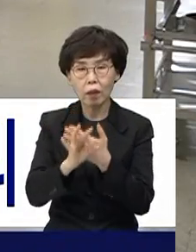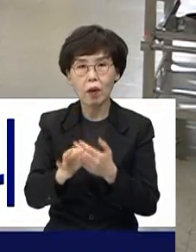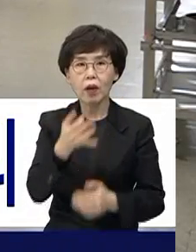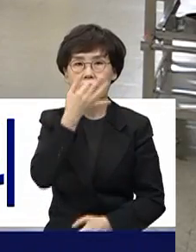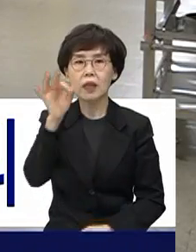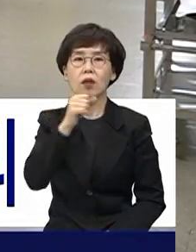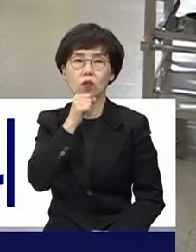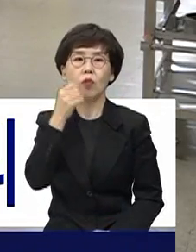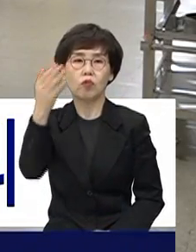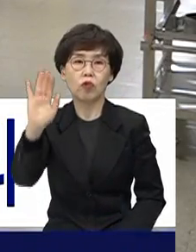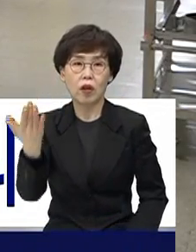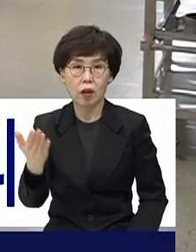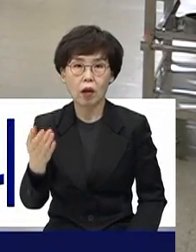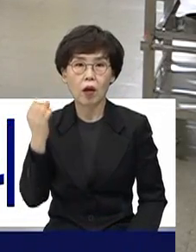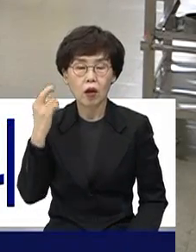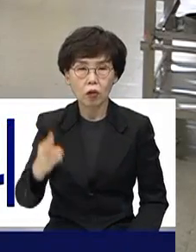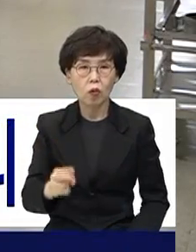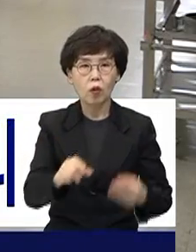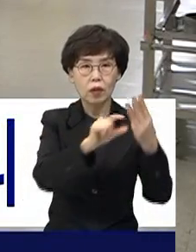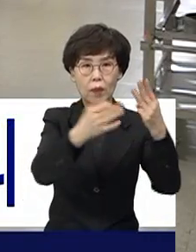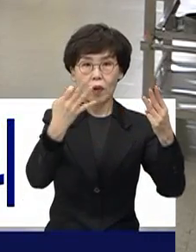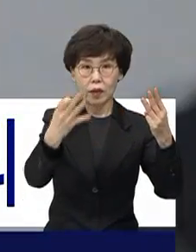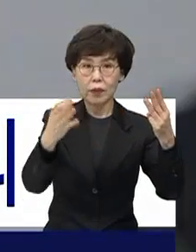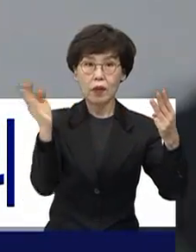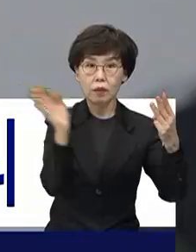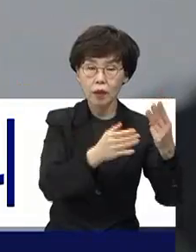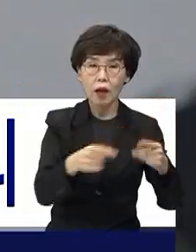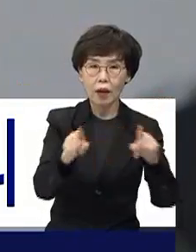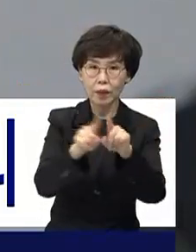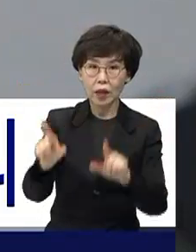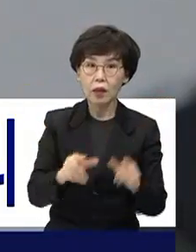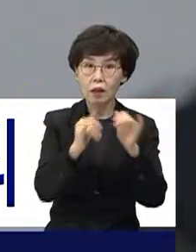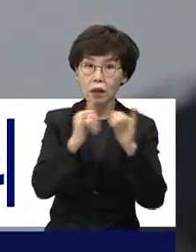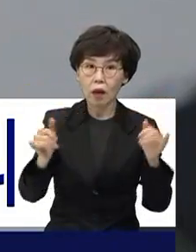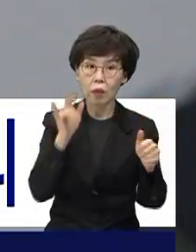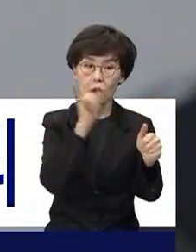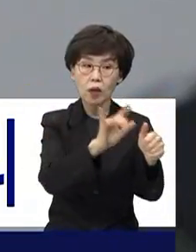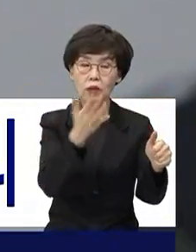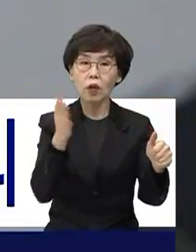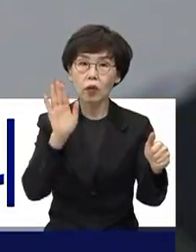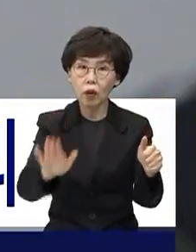이와 함께 다음 달 14일부터는 함께 사는 사람이 확진되더라도 학생이 백신을